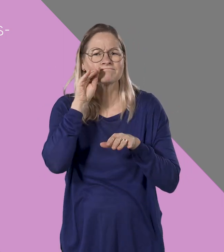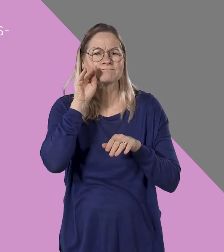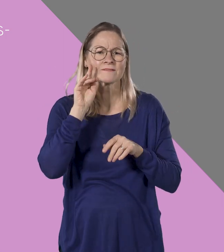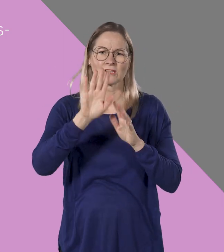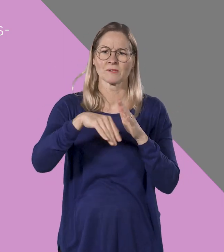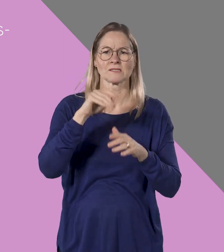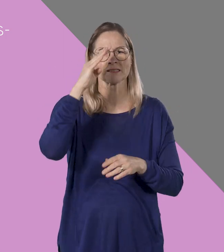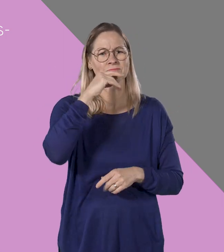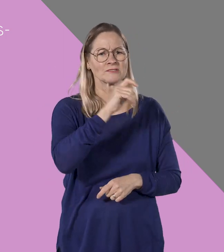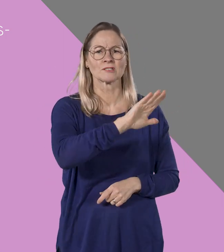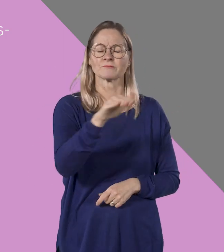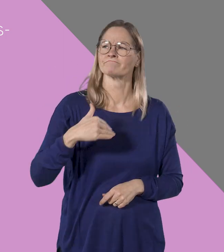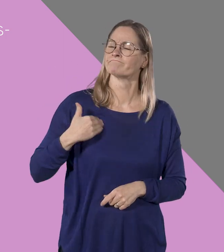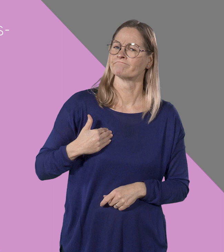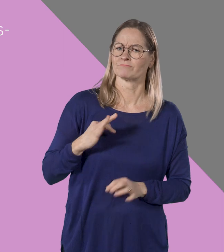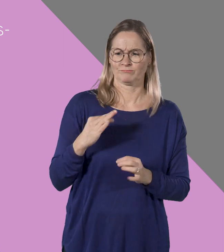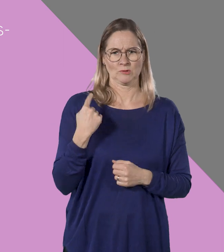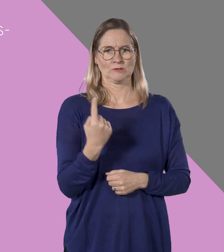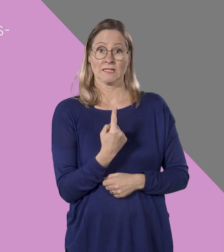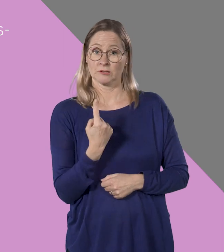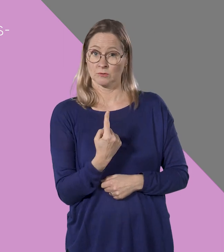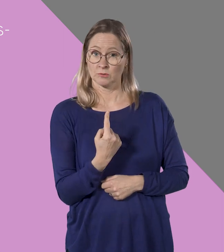iäkkäiden ihmisten yksinäisyyden kokemuksia.